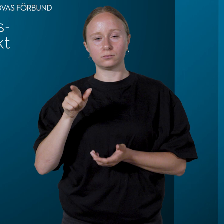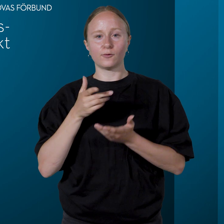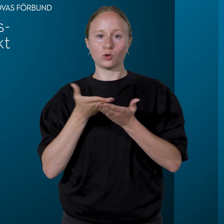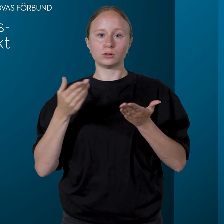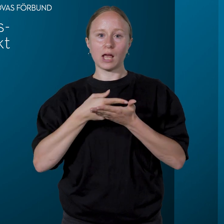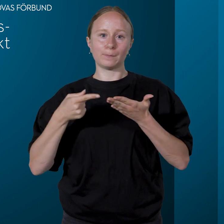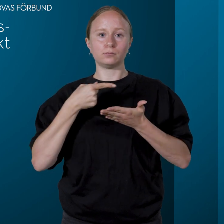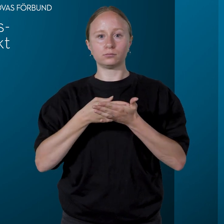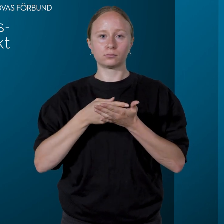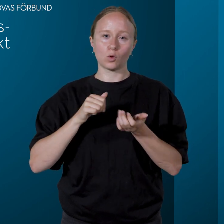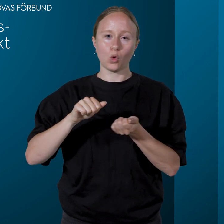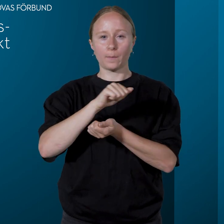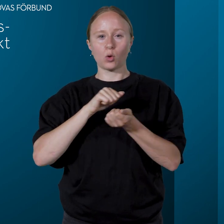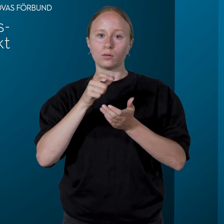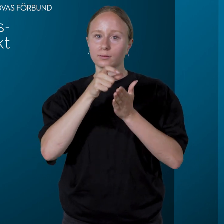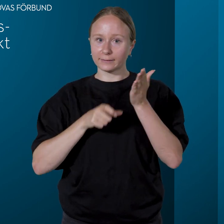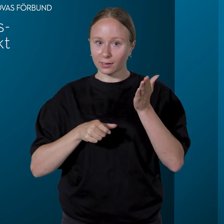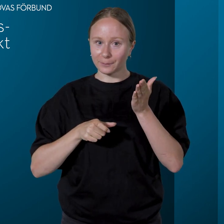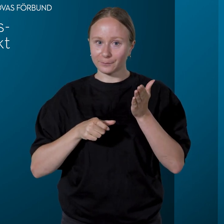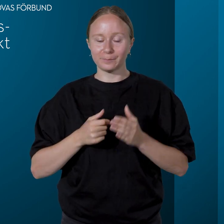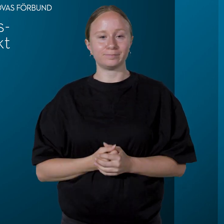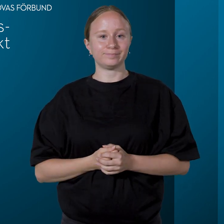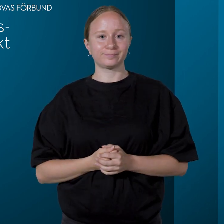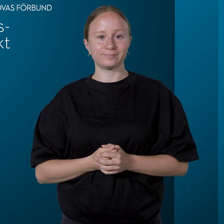med Kapinaruno (Upprorsdikt).